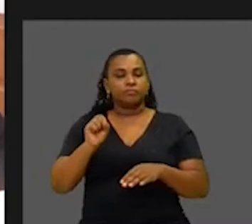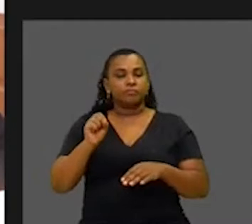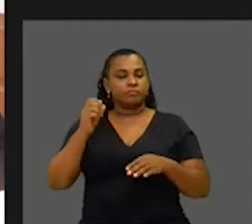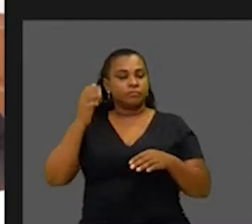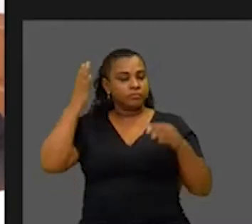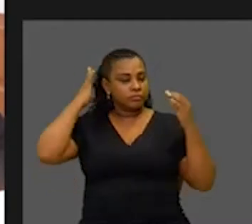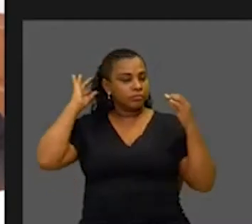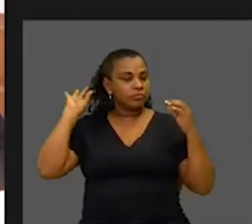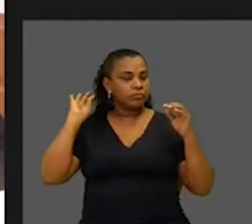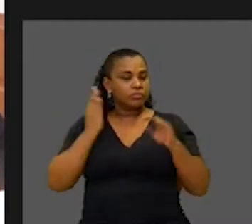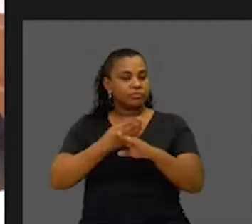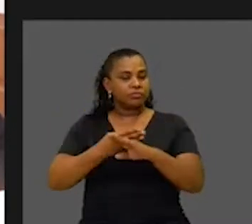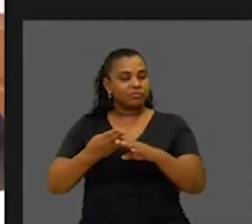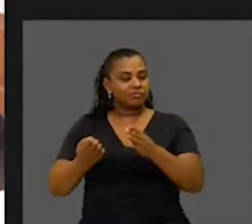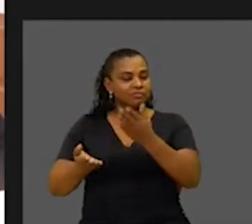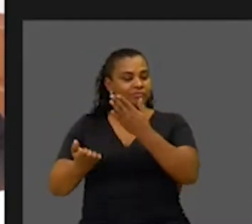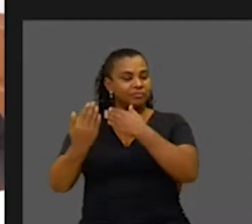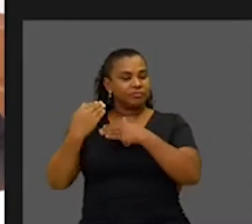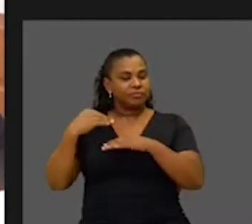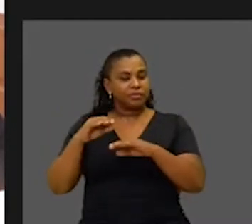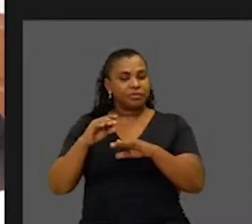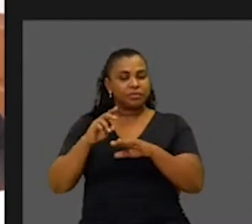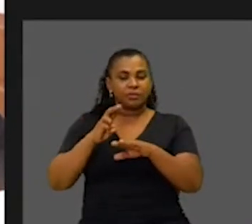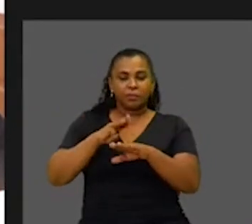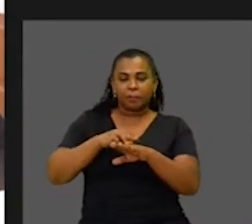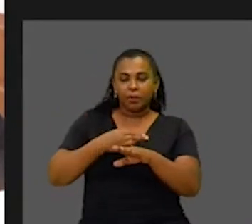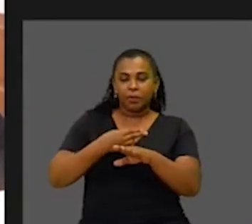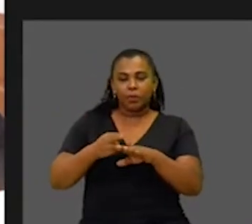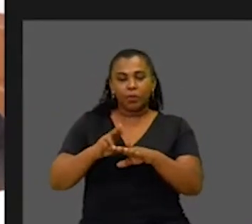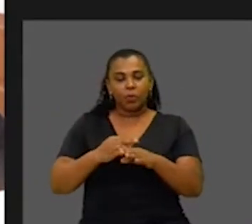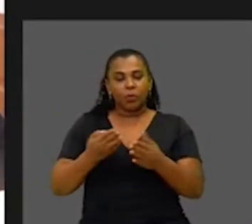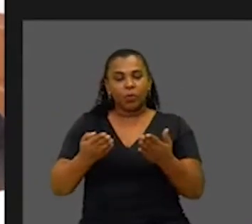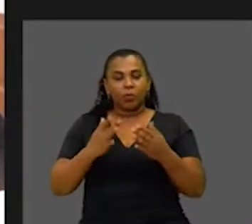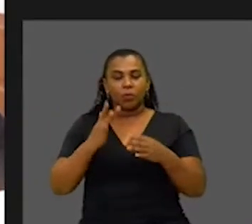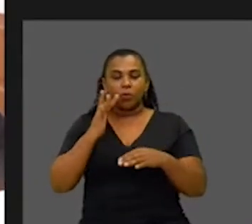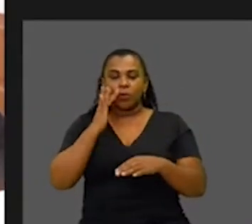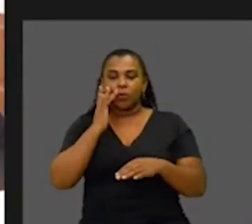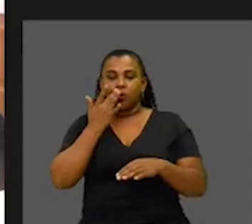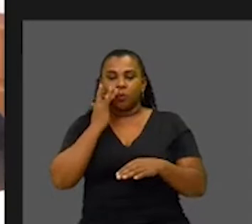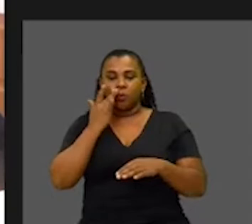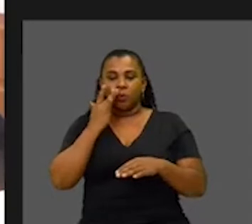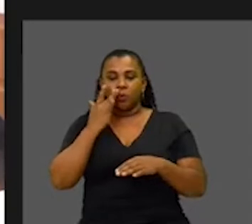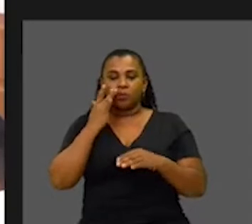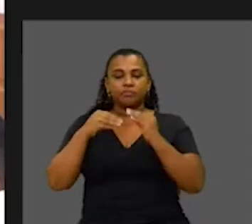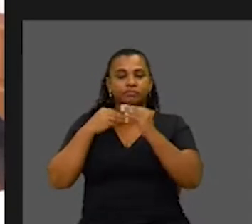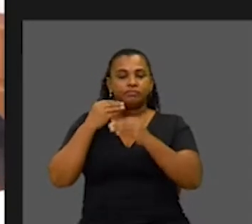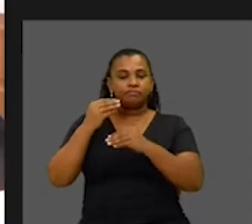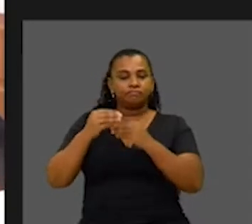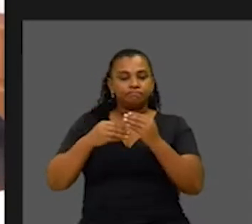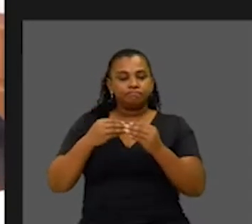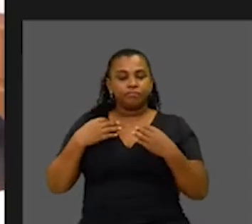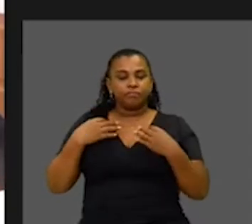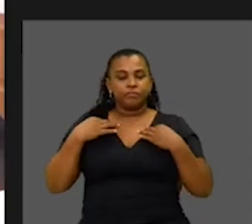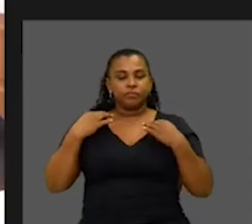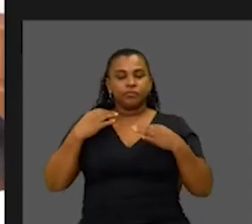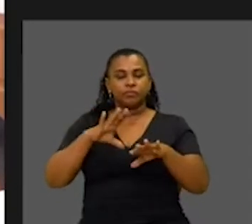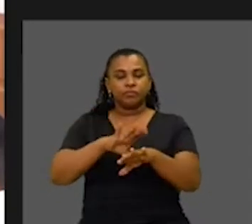costumava ser Castanha agora com algumas mechas douradas estou usando uma camisa azul óculos de